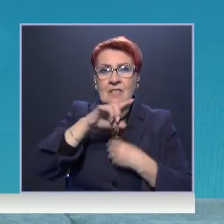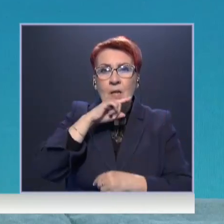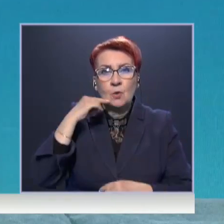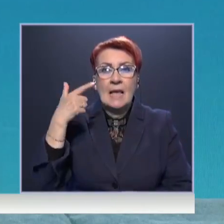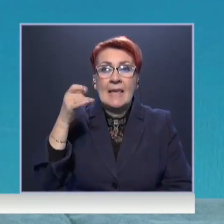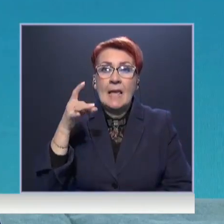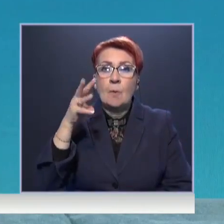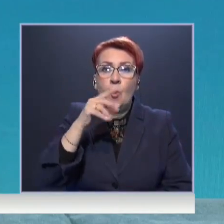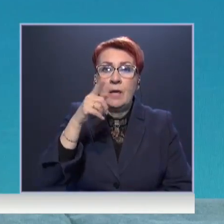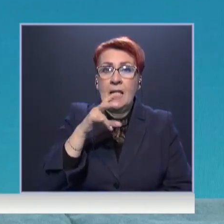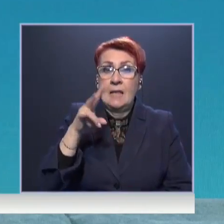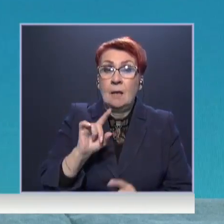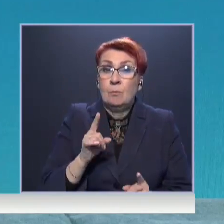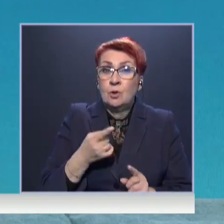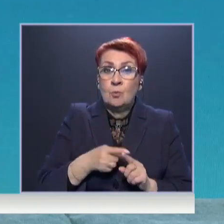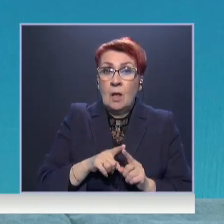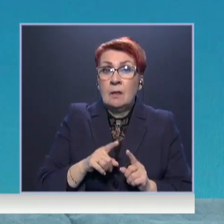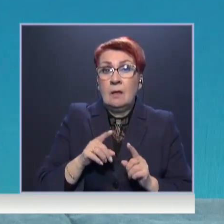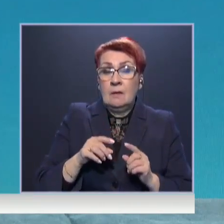Германа Почему эта картина обязательно к просмотру